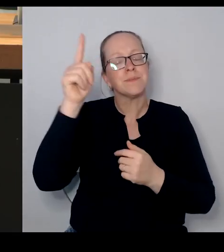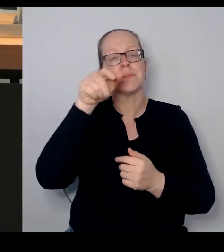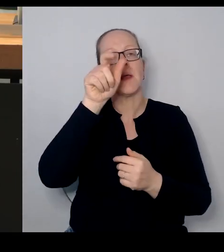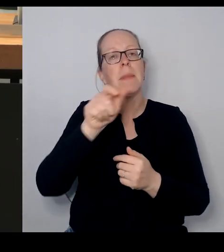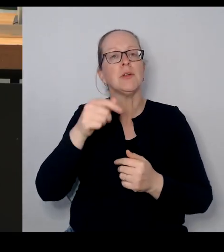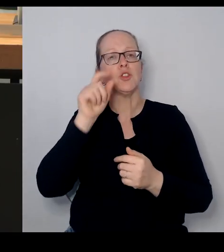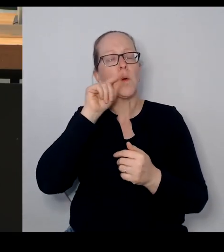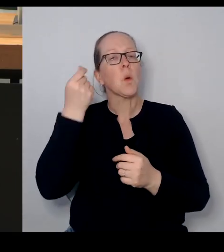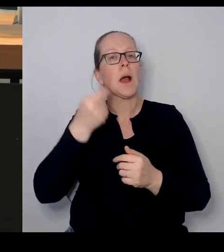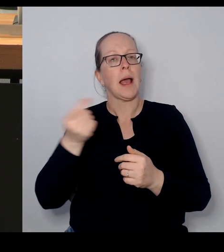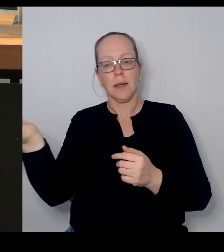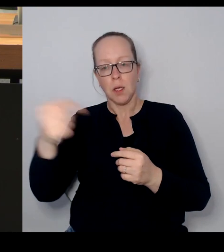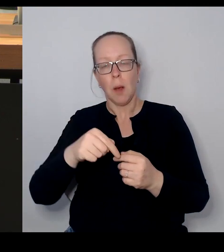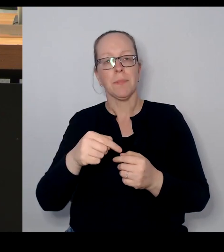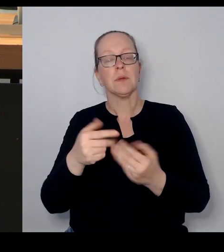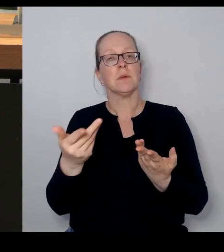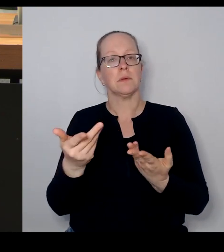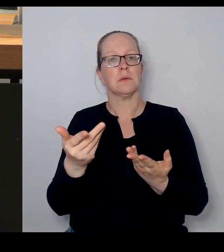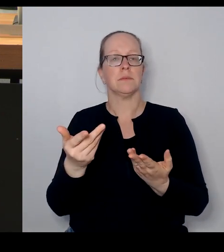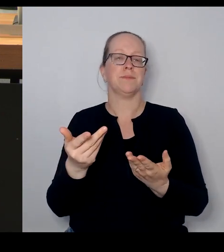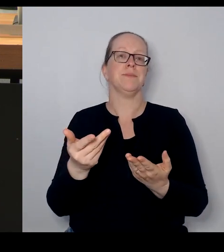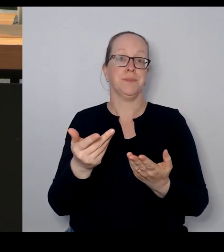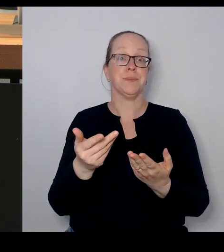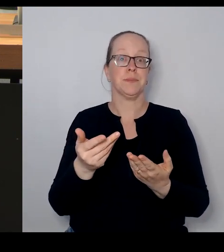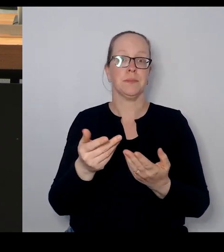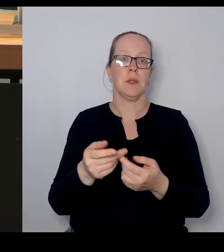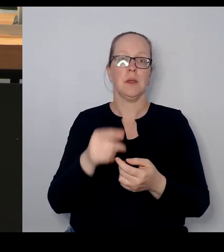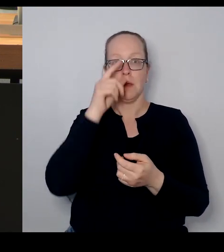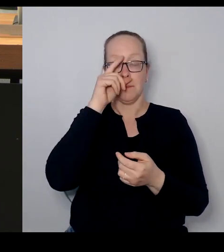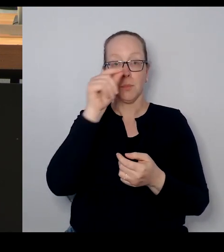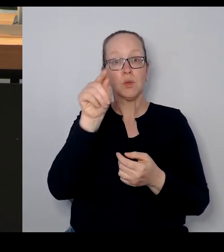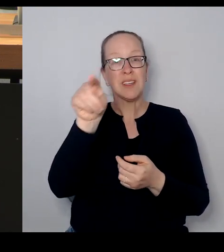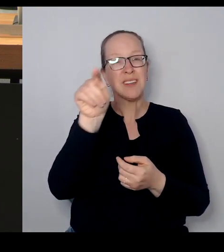vertrieben hat, aus der Ukraine. Und ich finde schon, dass man